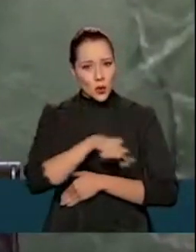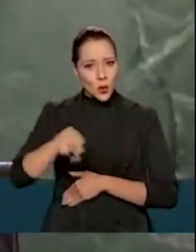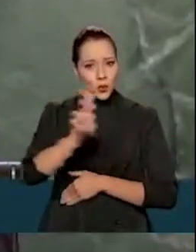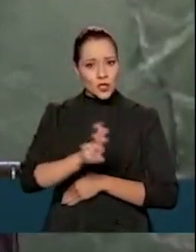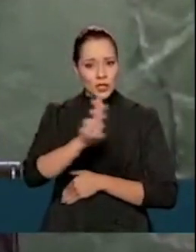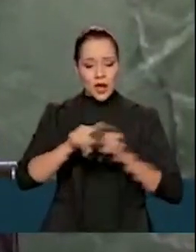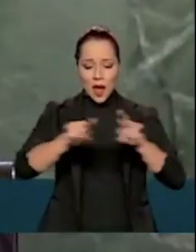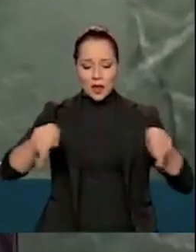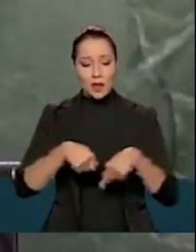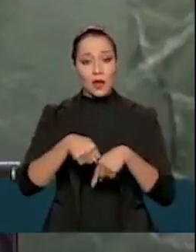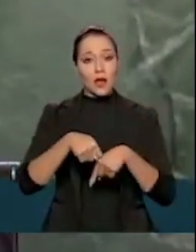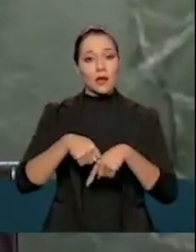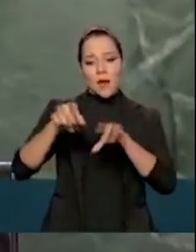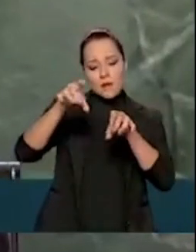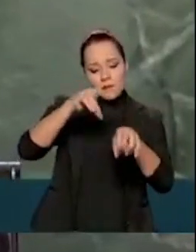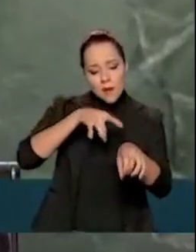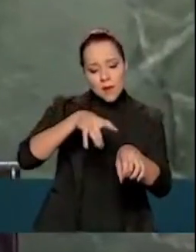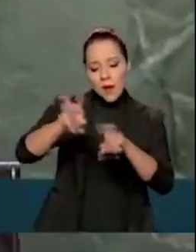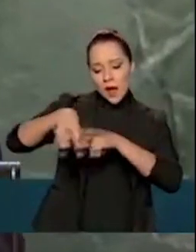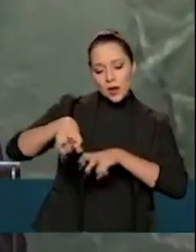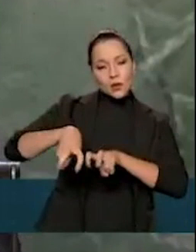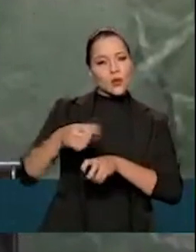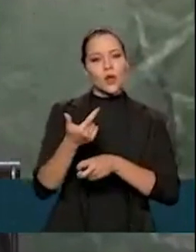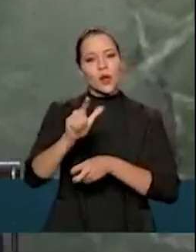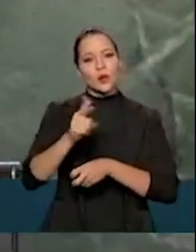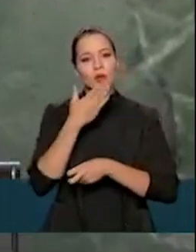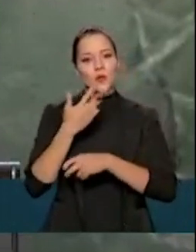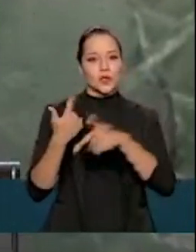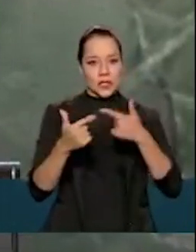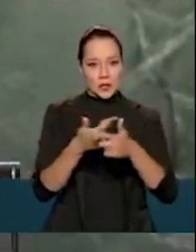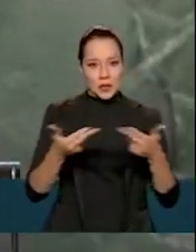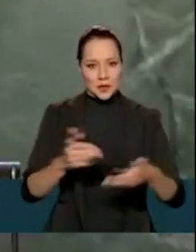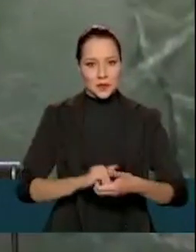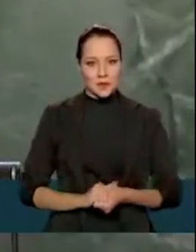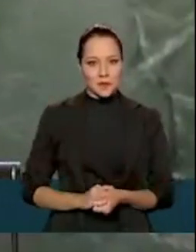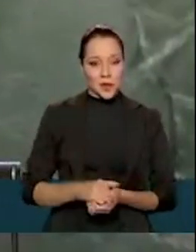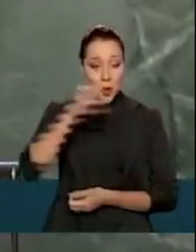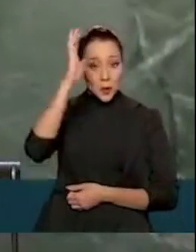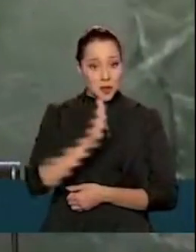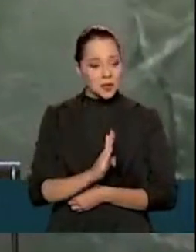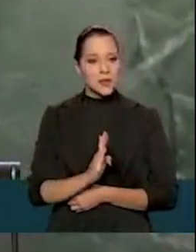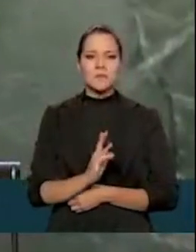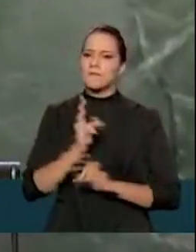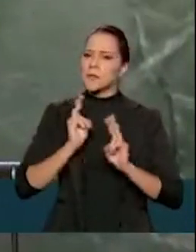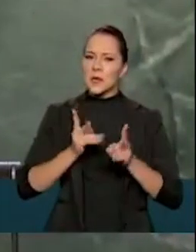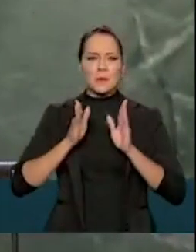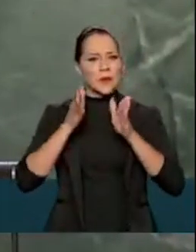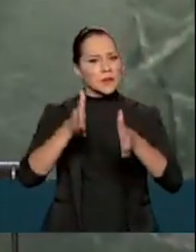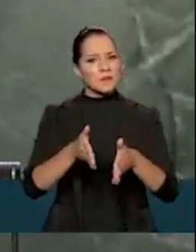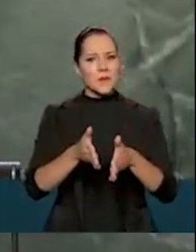terras para agricultura e outras atividades o Brasil sempre participou em missões de paz da